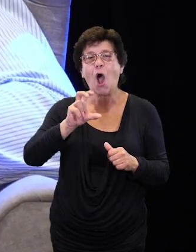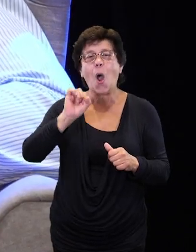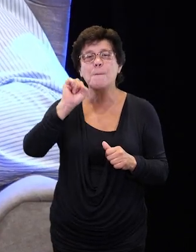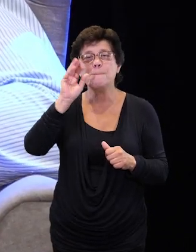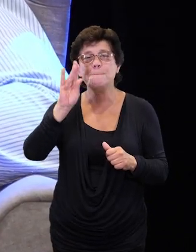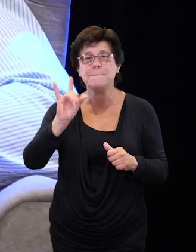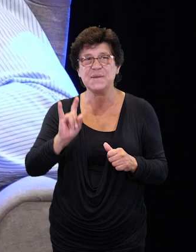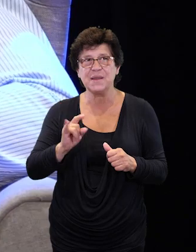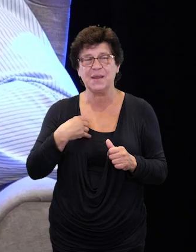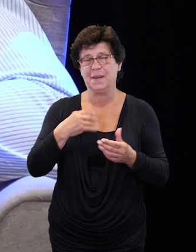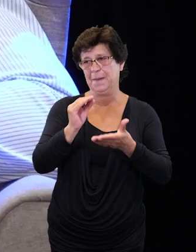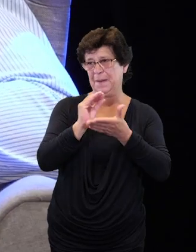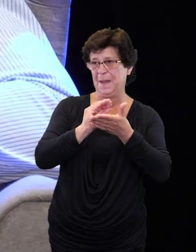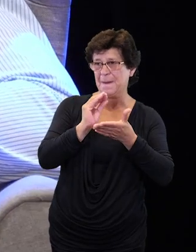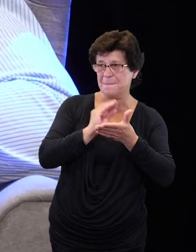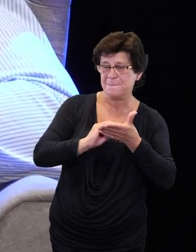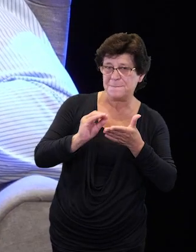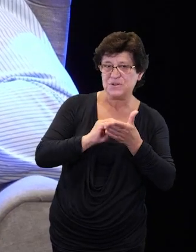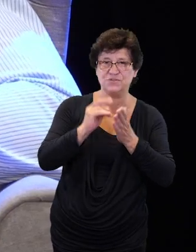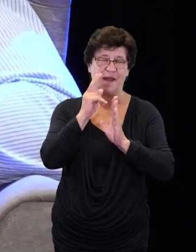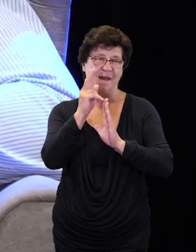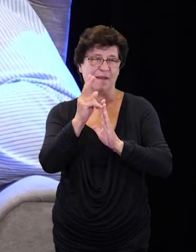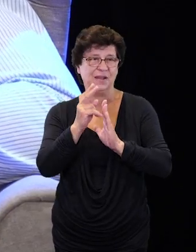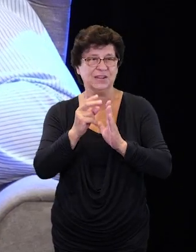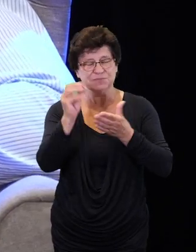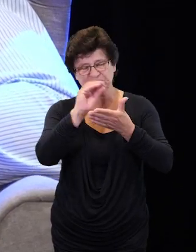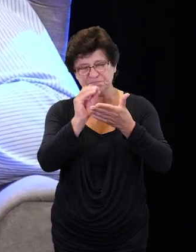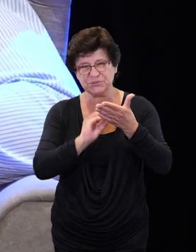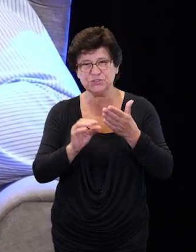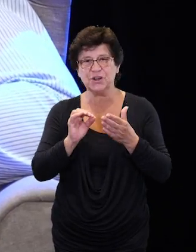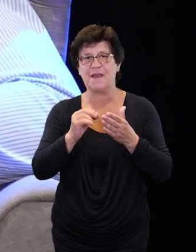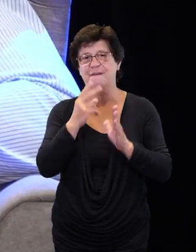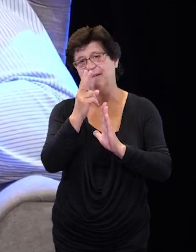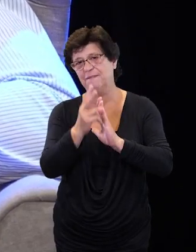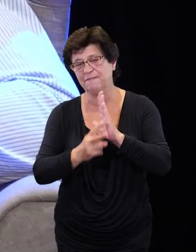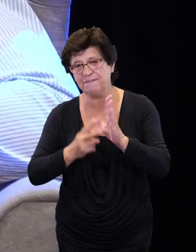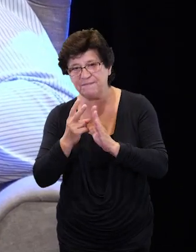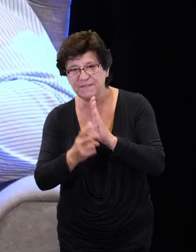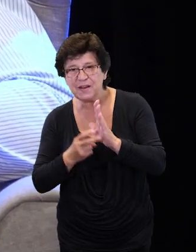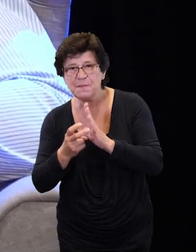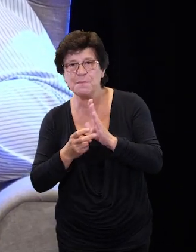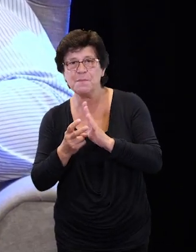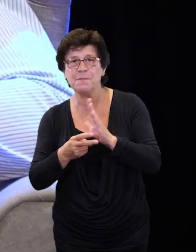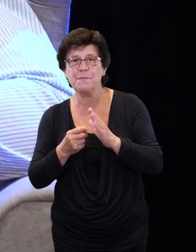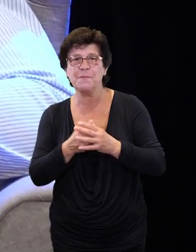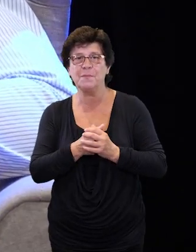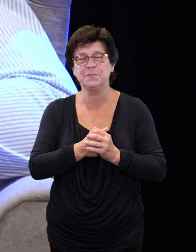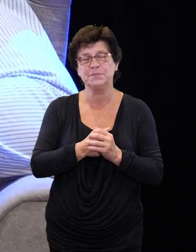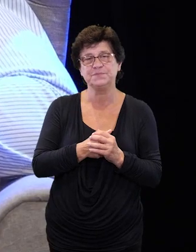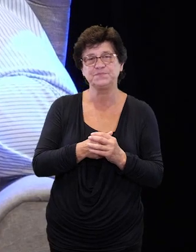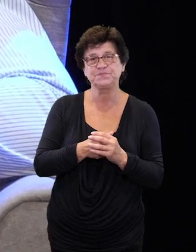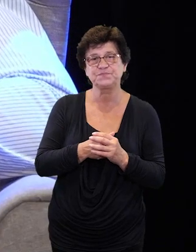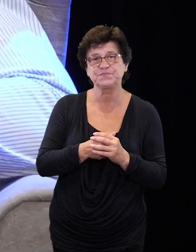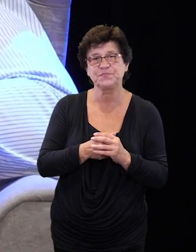dla studentów szkół filmowych albo łączymy swoje siły ze studentami szkół filmowych, albo z jakąś grupą fascynatów, pasjonatów.